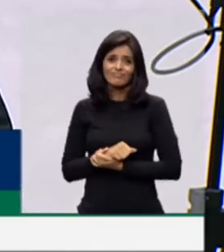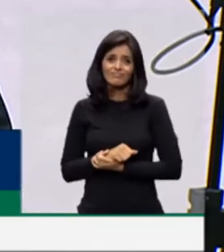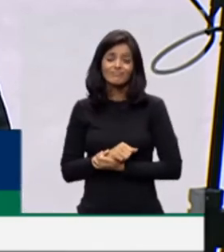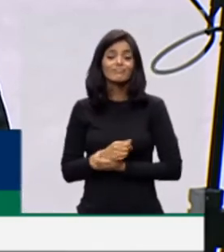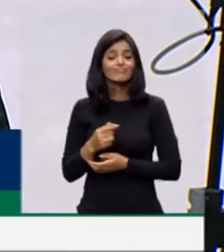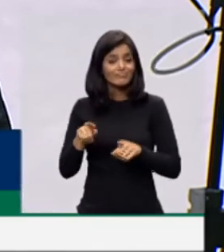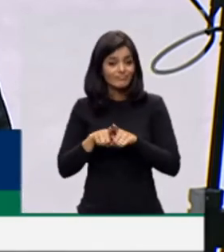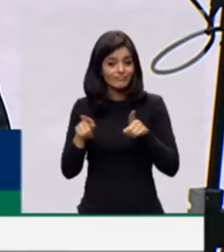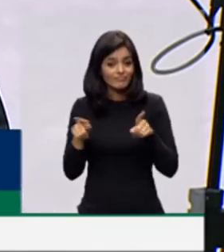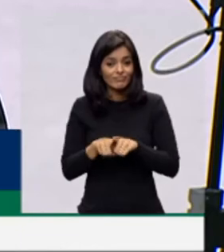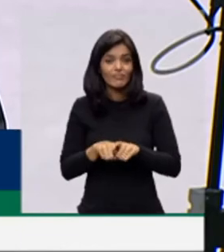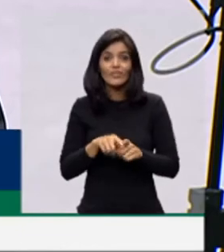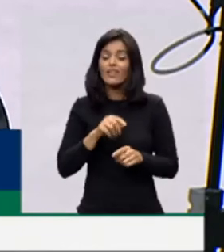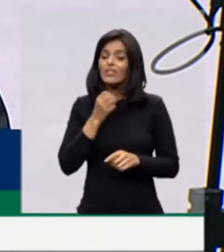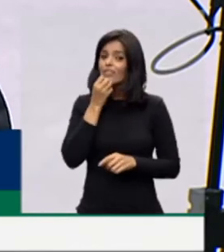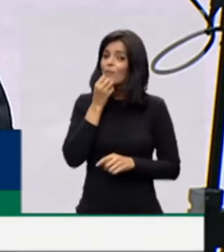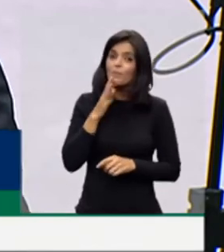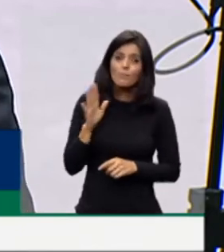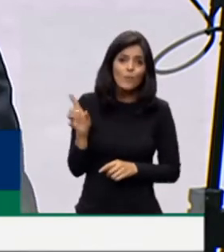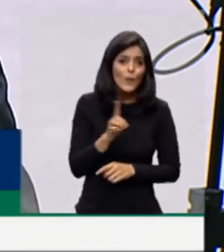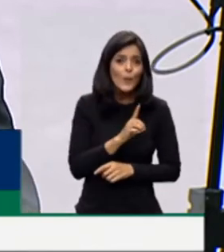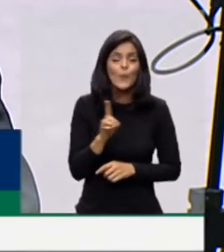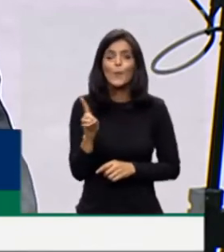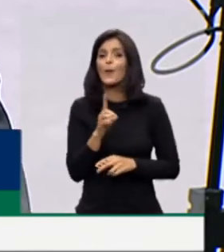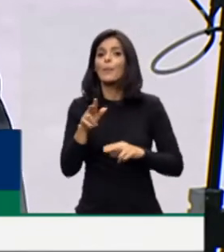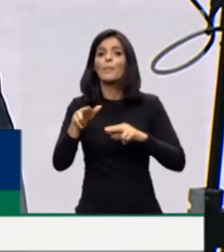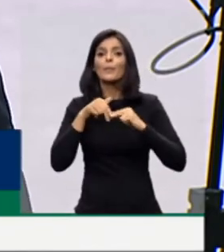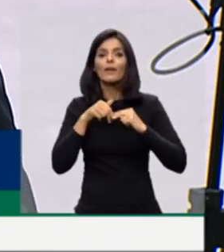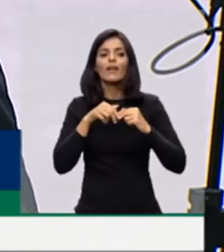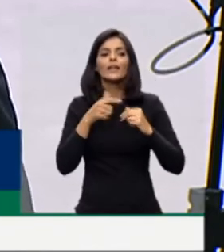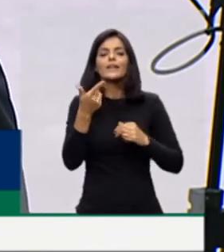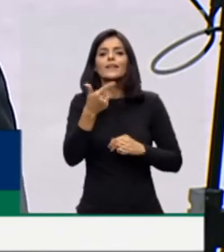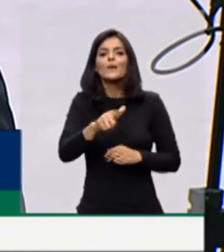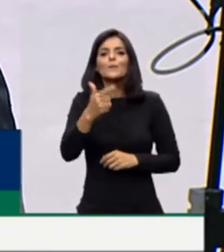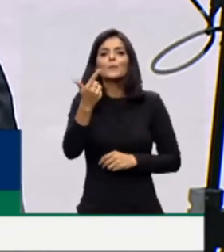DE ANGRA 3, DA FORMA COMO ESTÁ ENCAMINHADA, NÃO ESTÁ SATISFATÓRIA, NÓS CONSIDERAMOS QUE NÃO ESTÁ